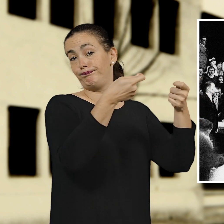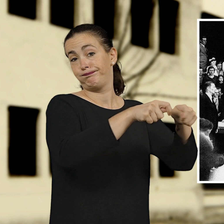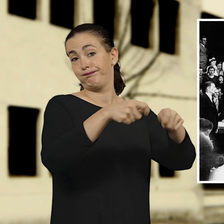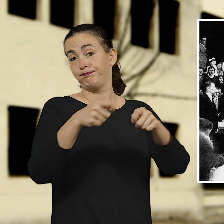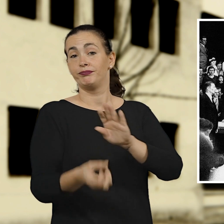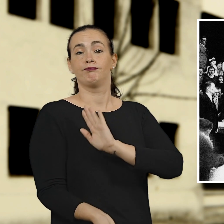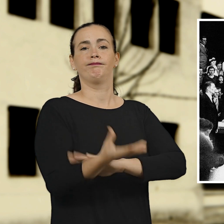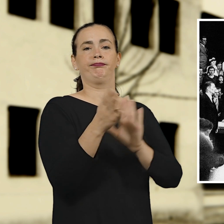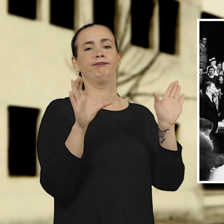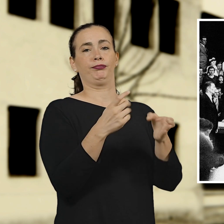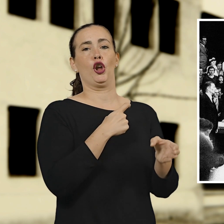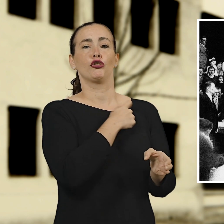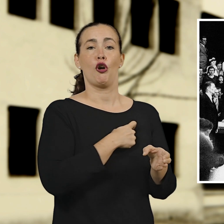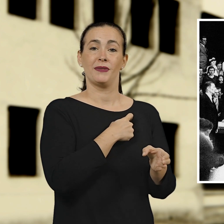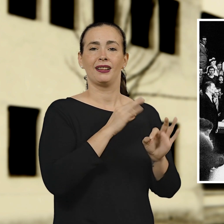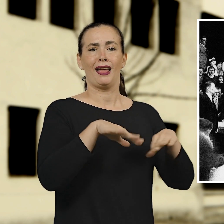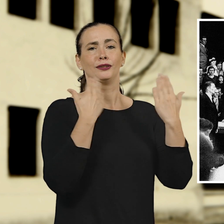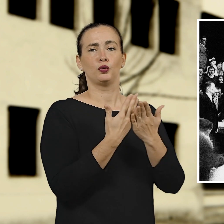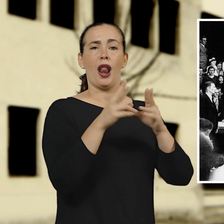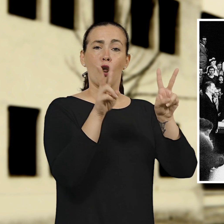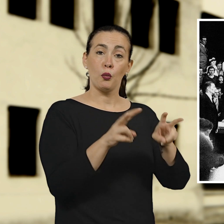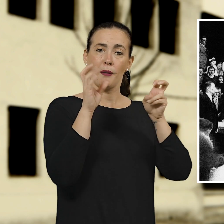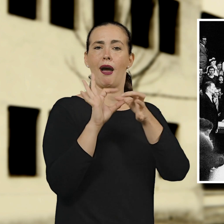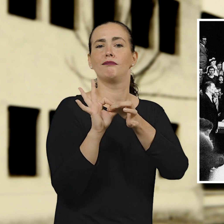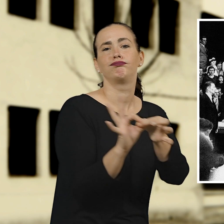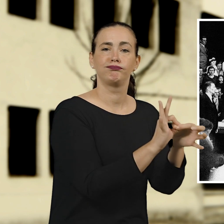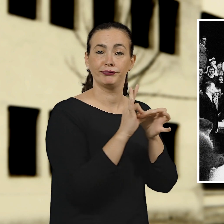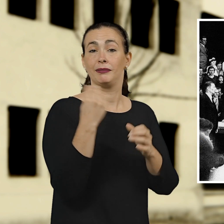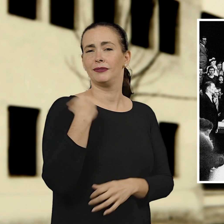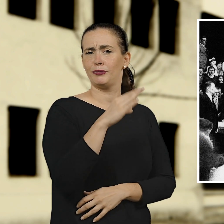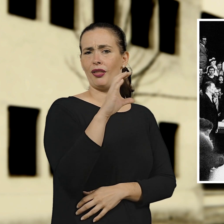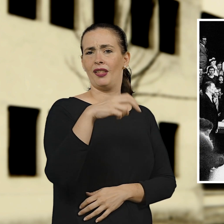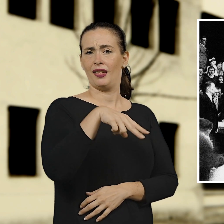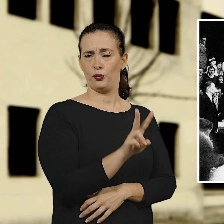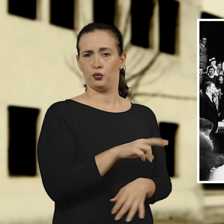i es creà el Comitè de l’Escola Nova Unificada (CENU).